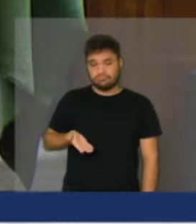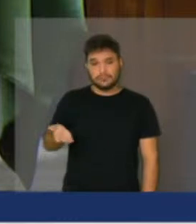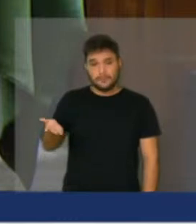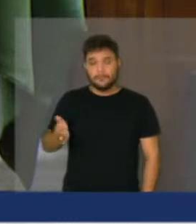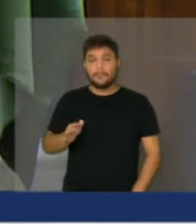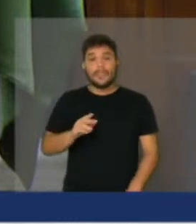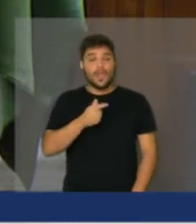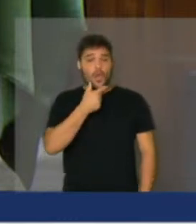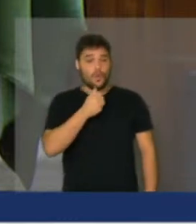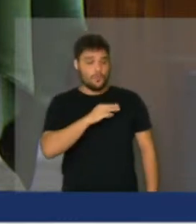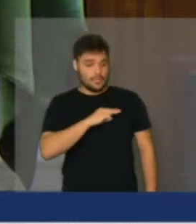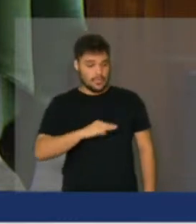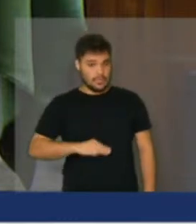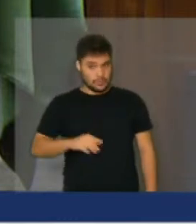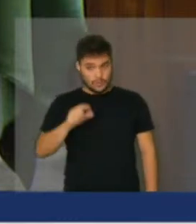ARGUMENTA, NESSE CASO ESPECÍ FICO, PORQUE NA VERDADE...